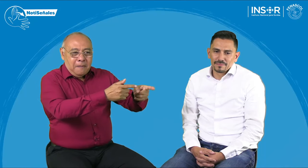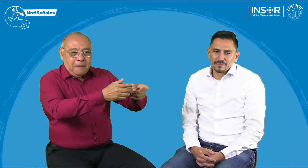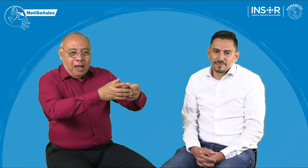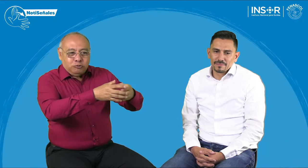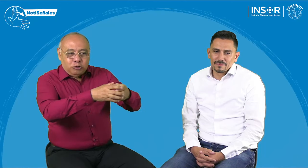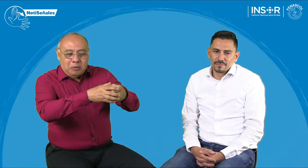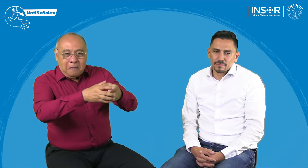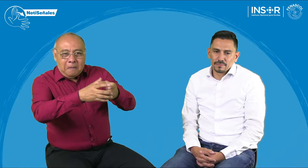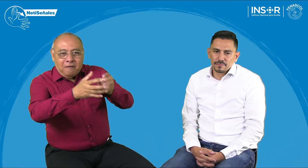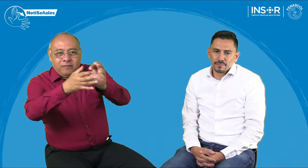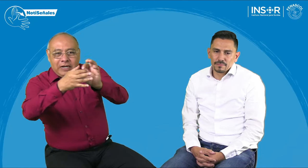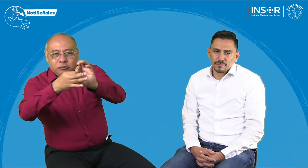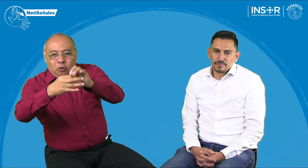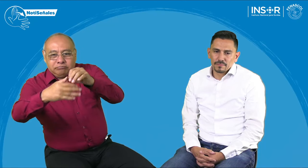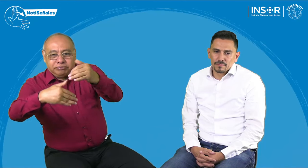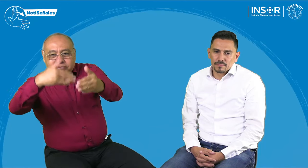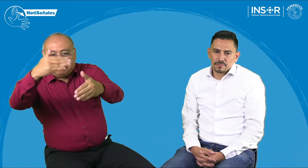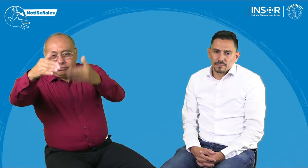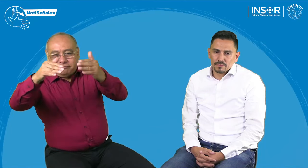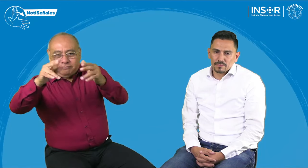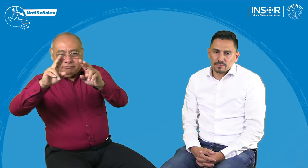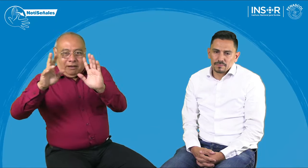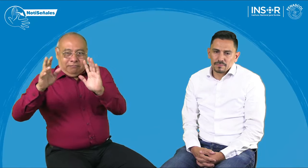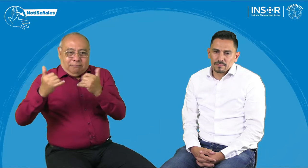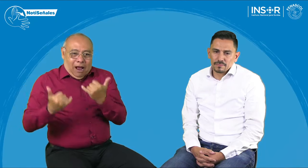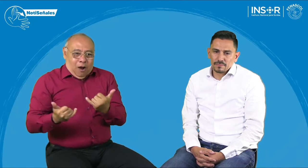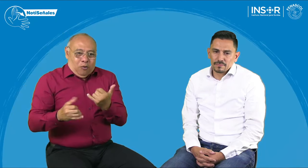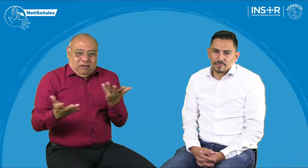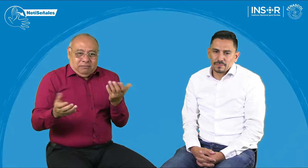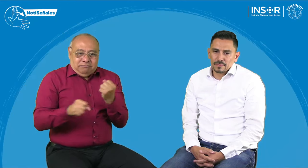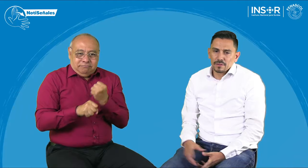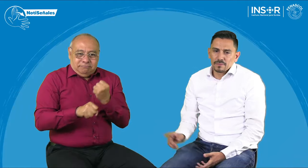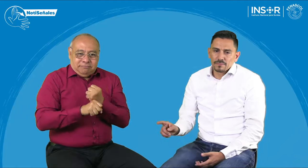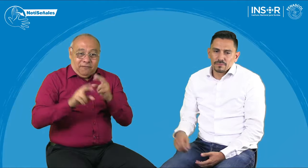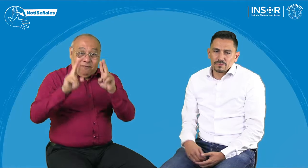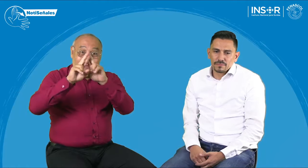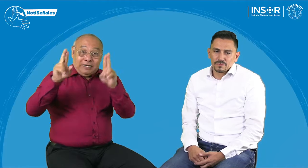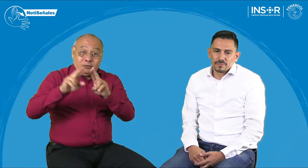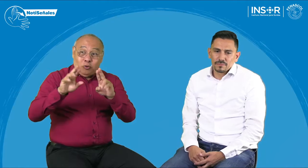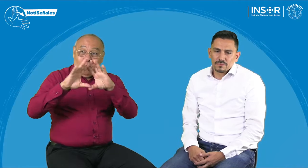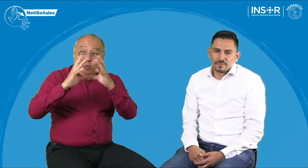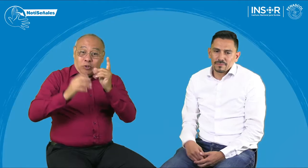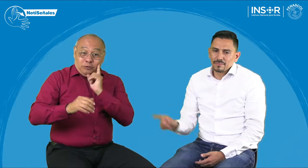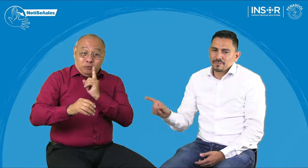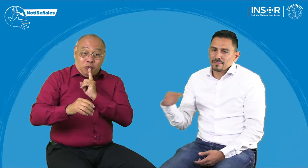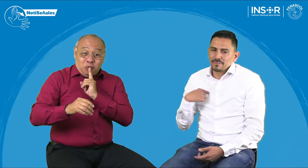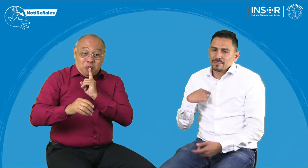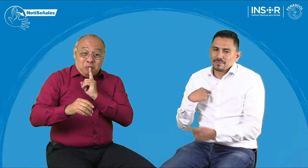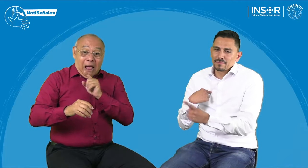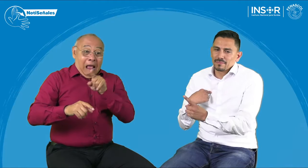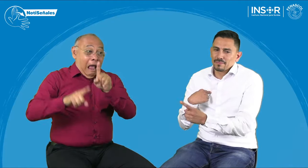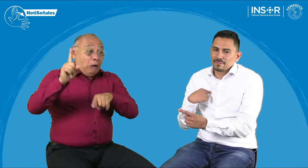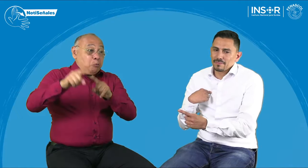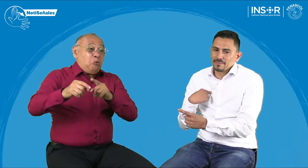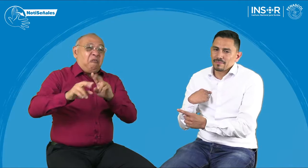no se hubieran podido gestionar y esos eslabones no existirían todo esto es una cadena que va